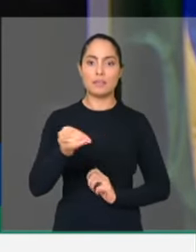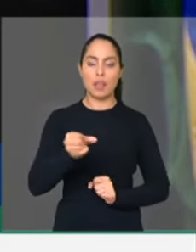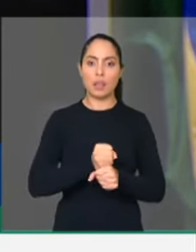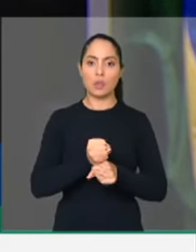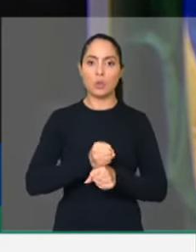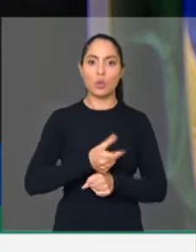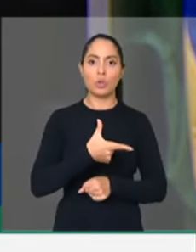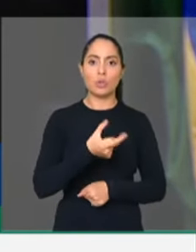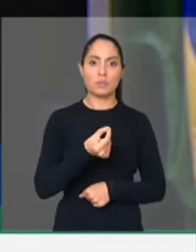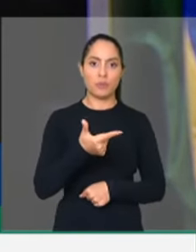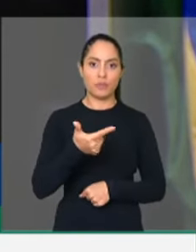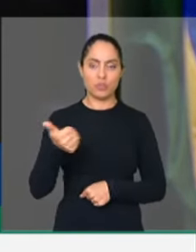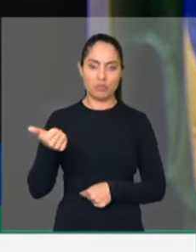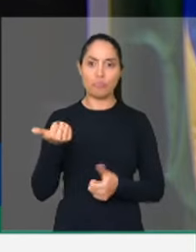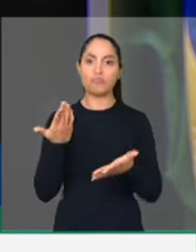APRESENTADO. PARA A COMISSÃO DE.... PELA COMISSÃO DE